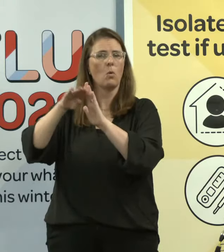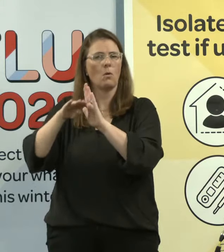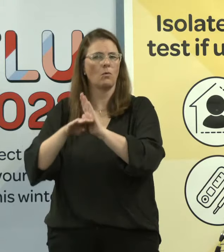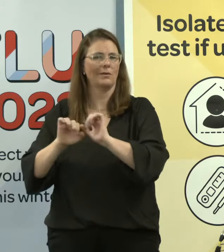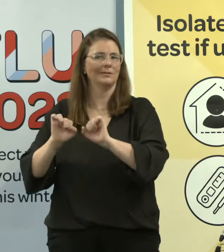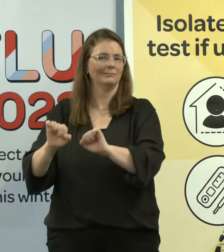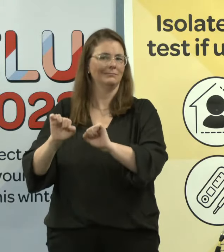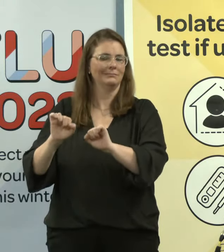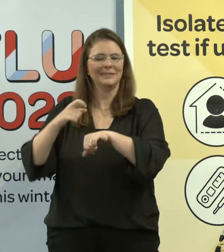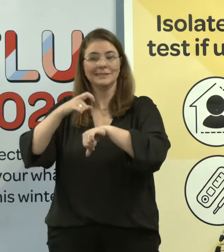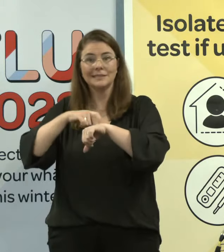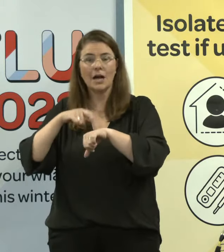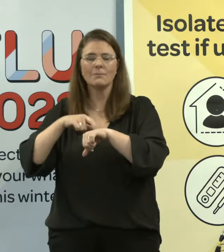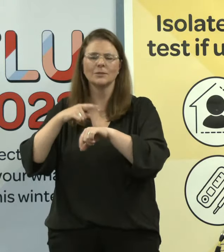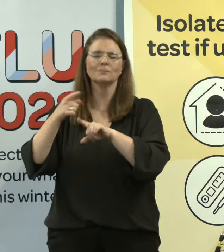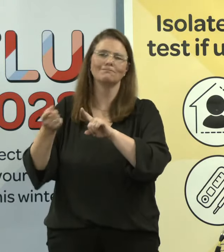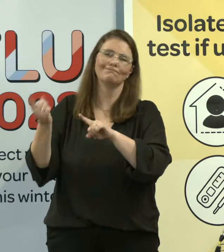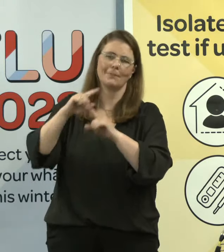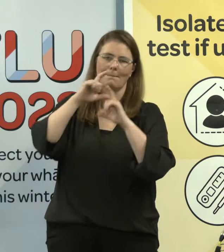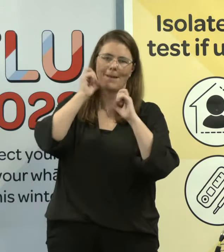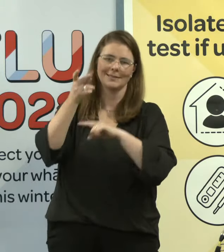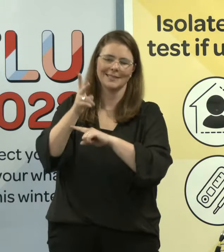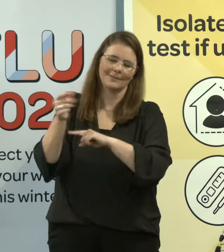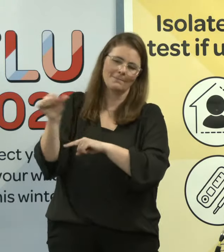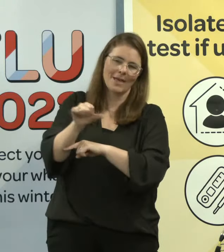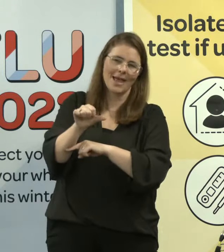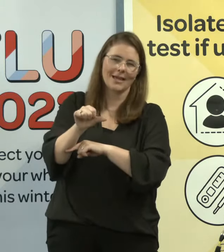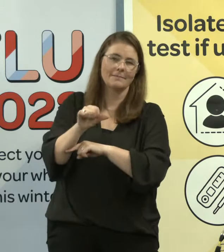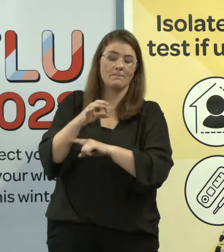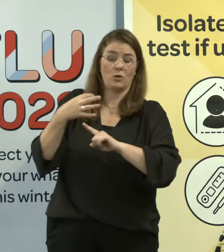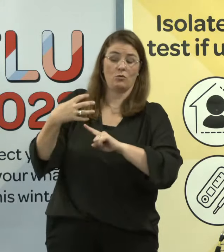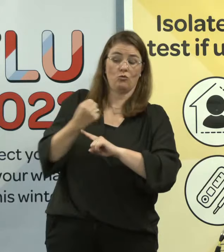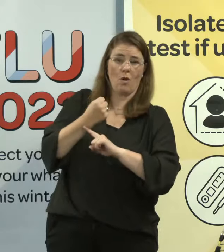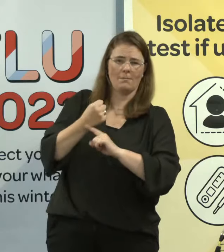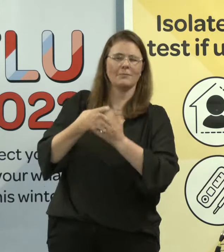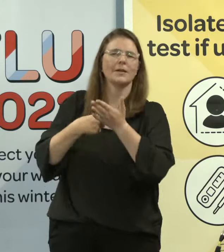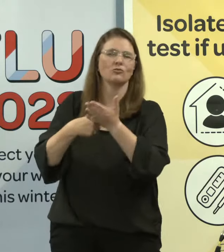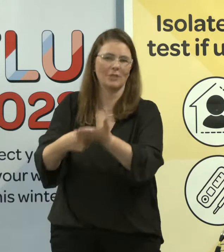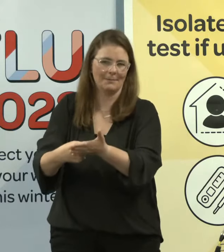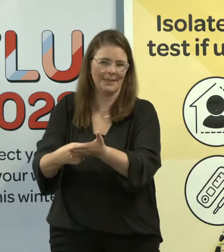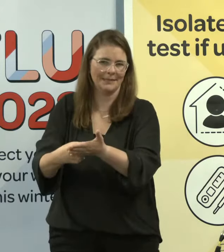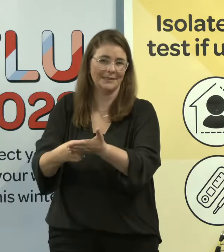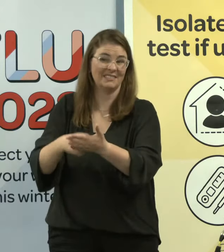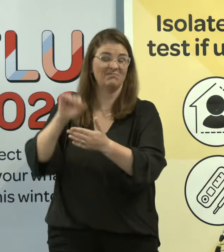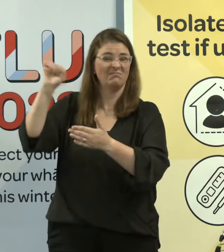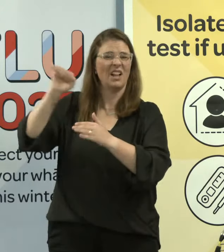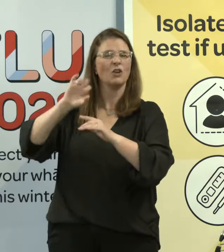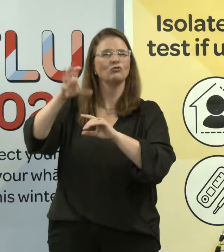hapori, me pehea e pa ana tena ki to taupori. Na i tera wa, ka